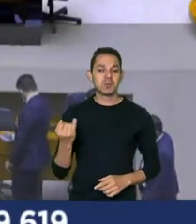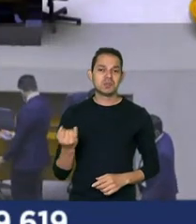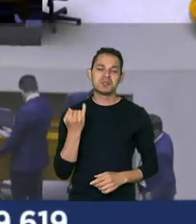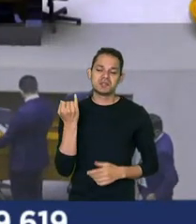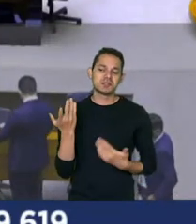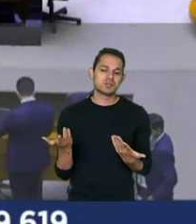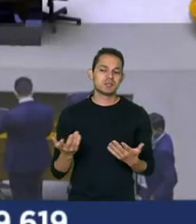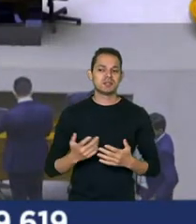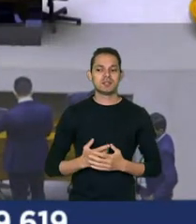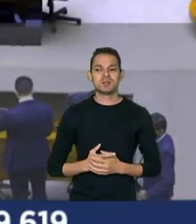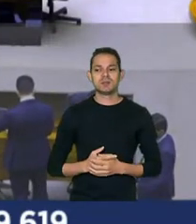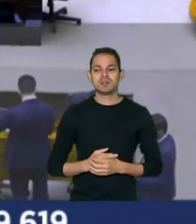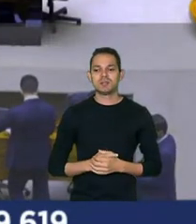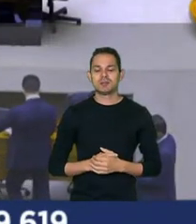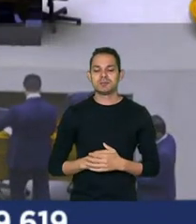CONTRÁRIO AO DESTAQUE, É